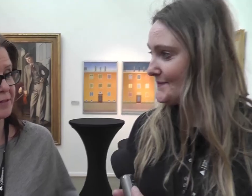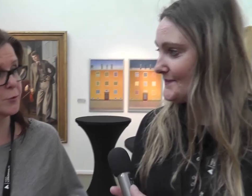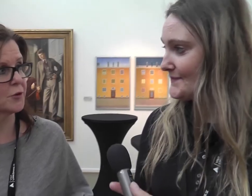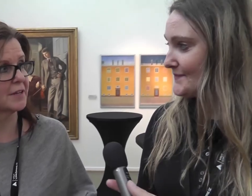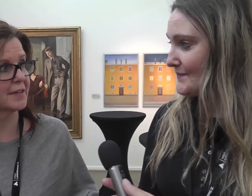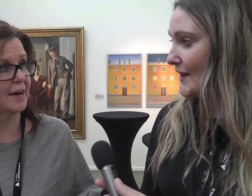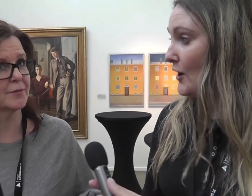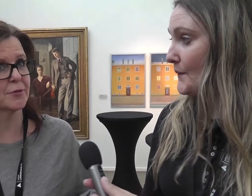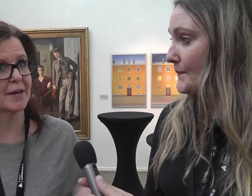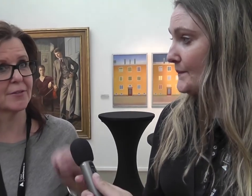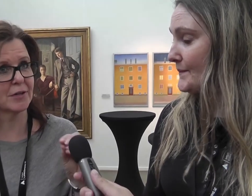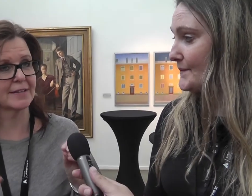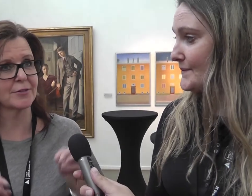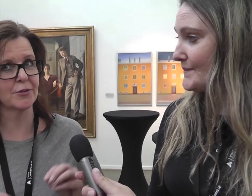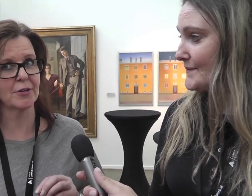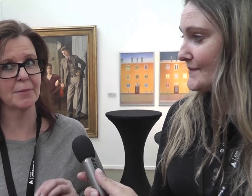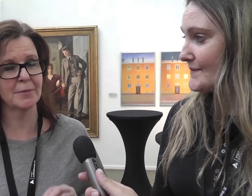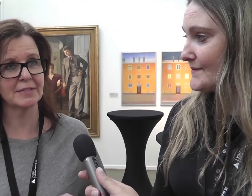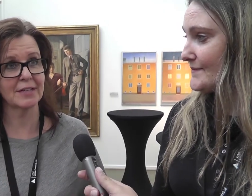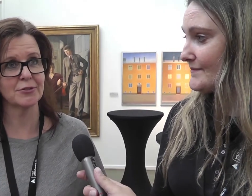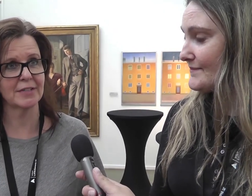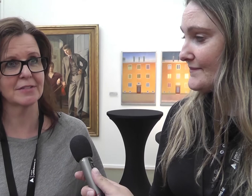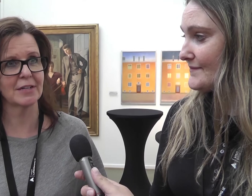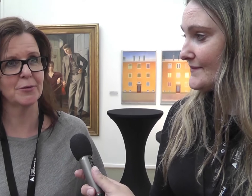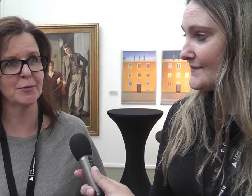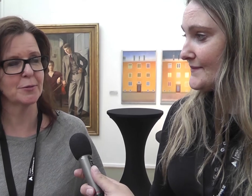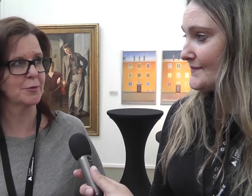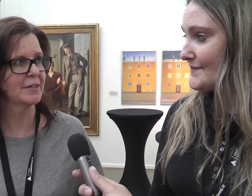Vi såg lite grann, så man hade en liten syn men det mesta är känsel